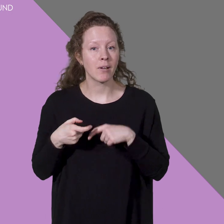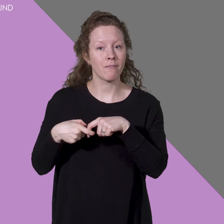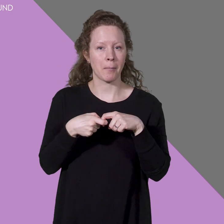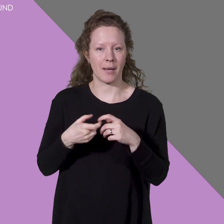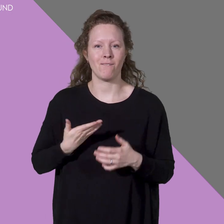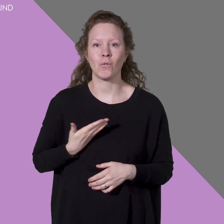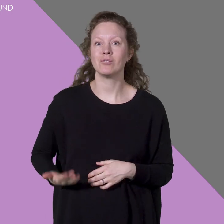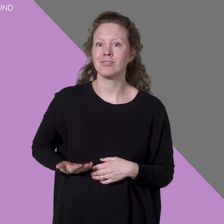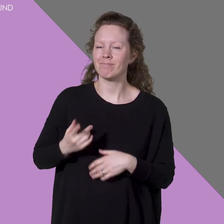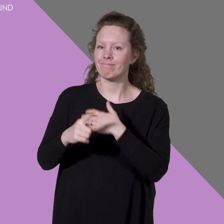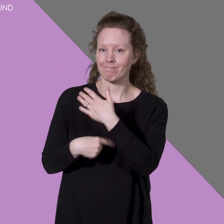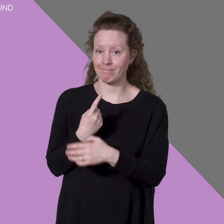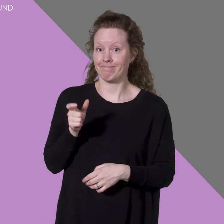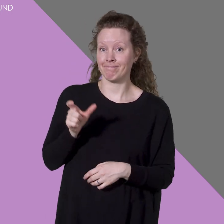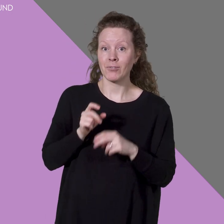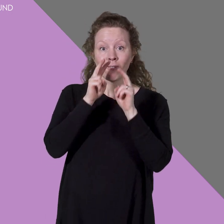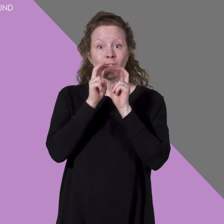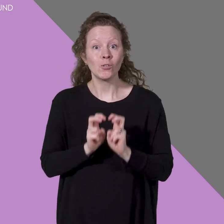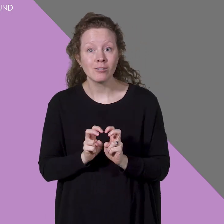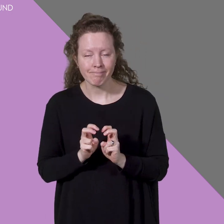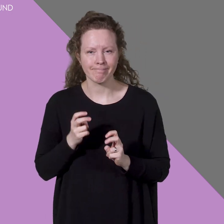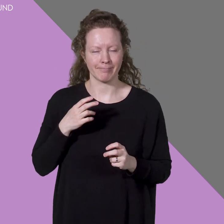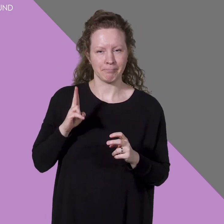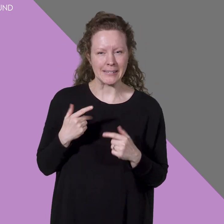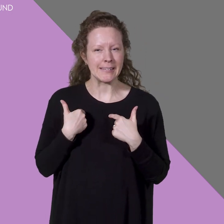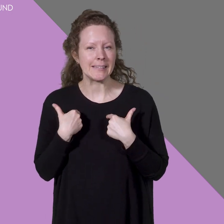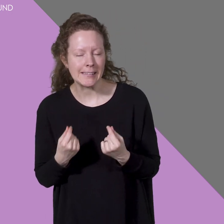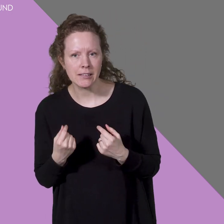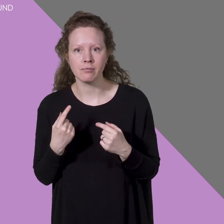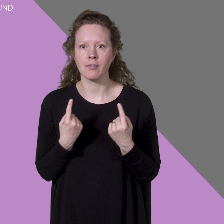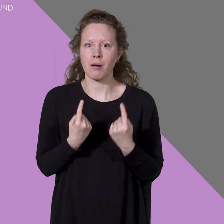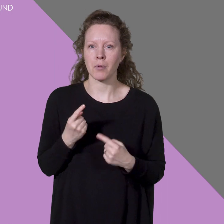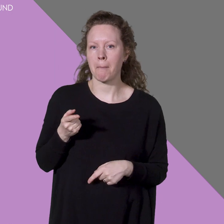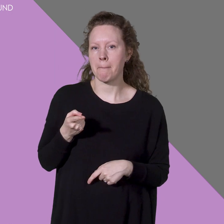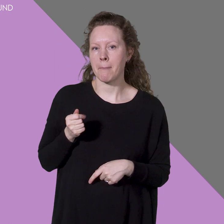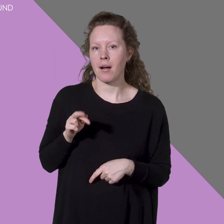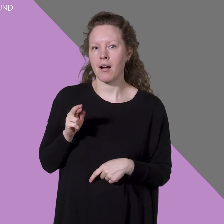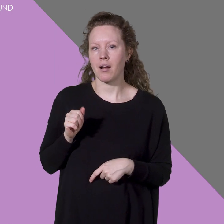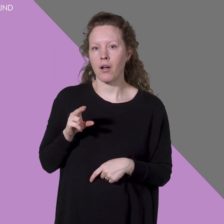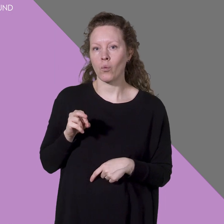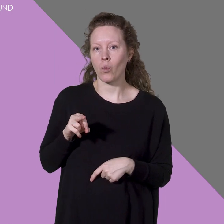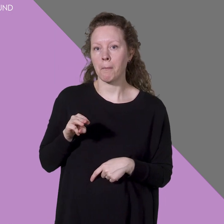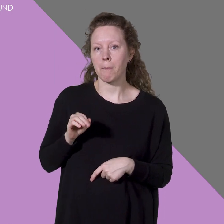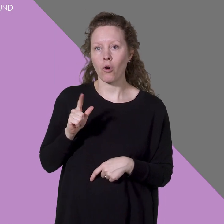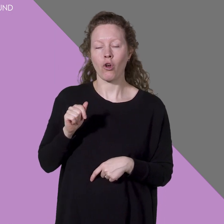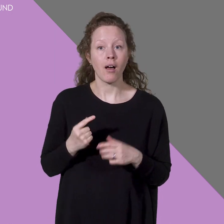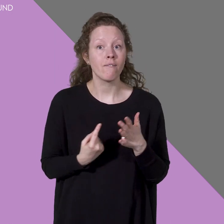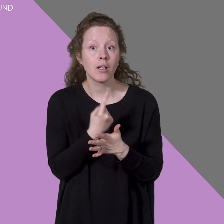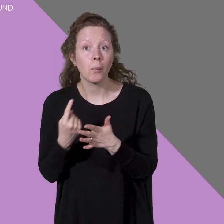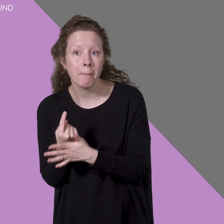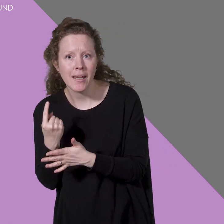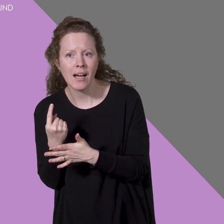Familjen får besök av en forskare som är intresserad av paranormala fenomen.